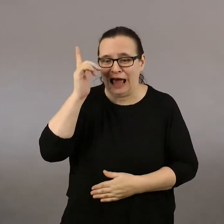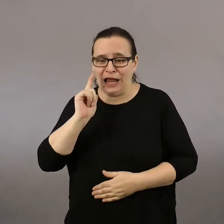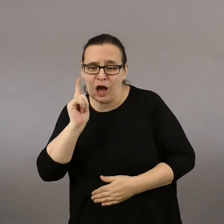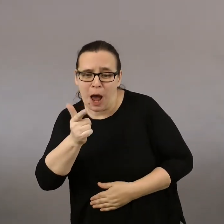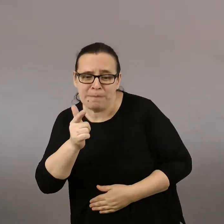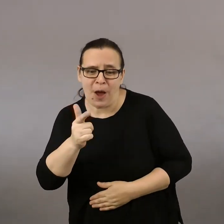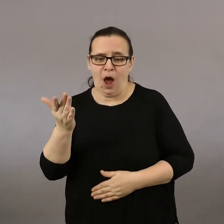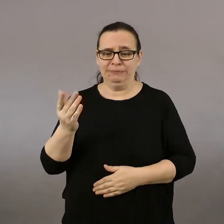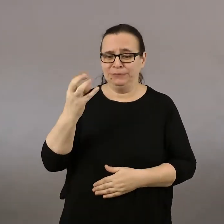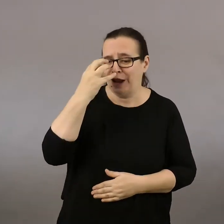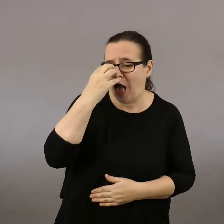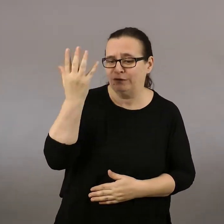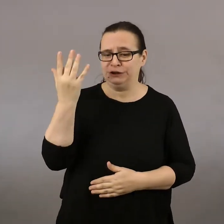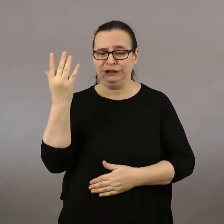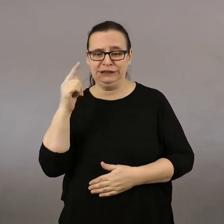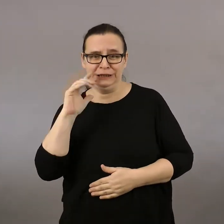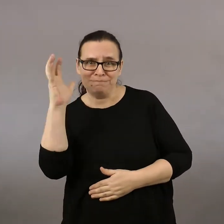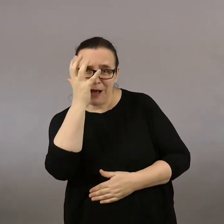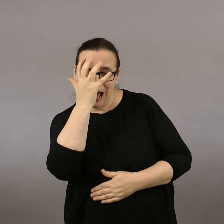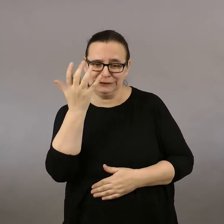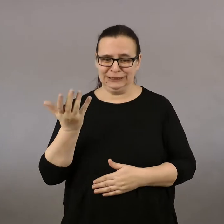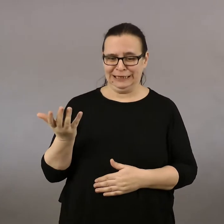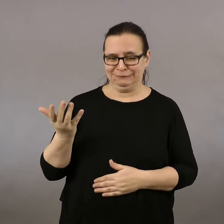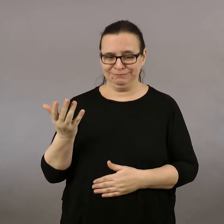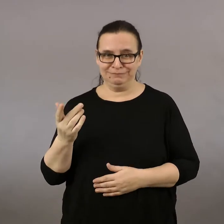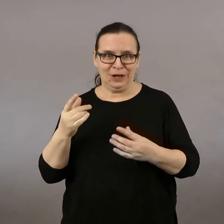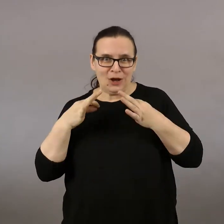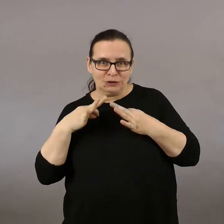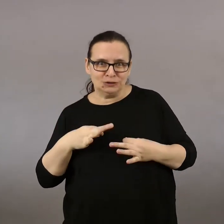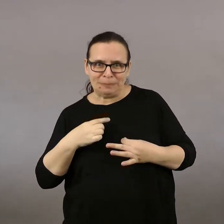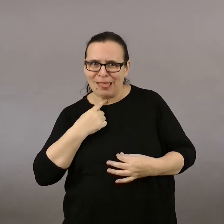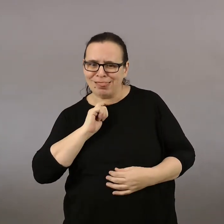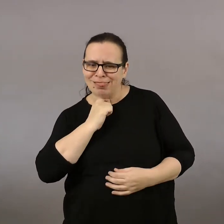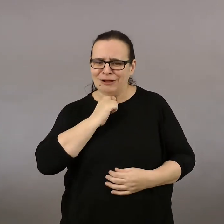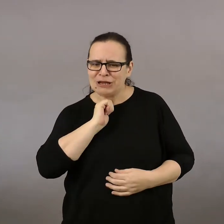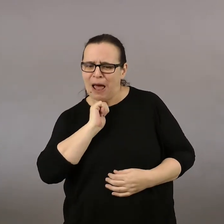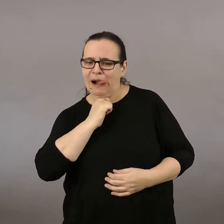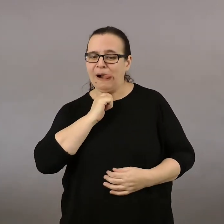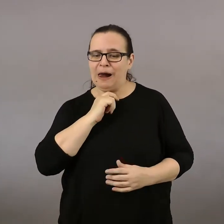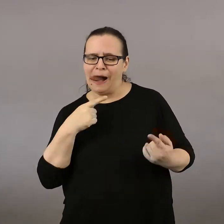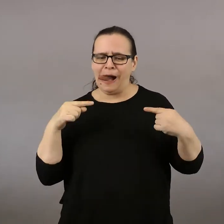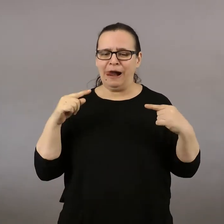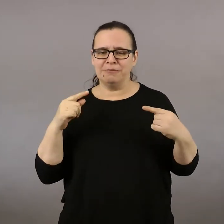Pirat, Cowboy, Clown mit Maske, Kostüm und anderer Stimme